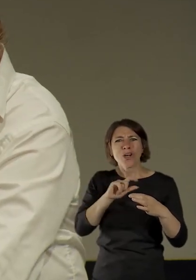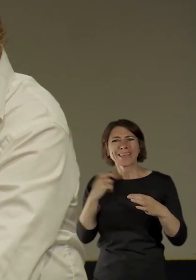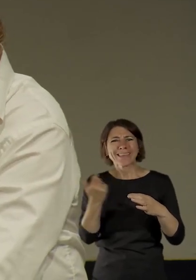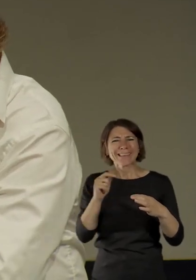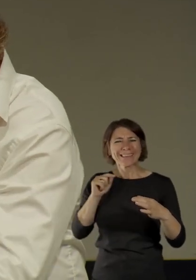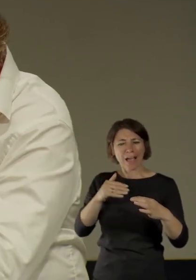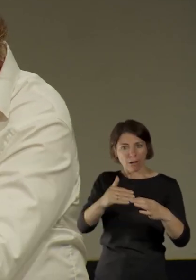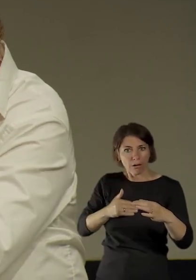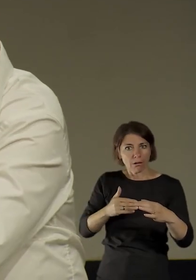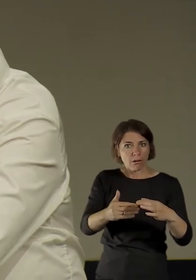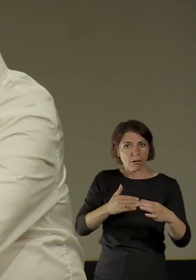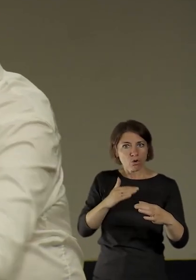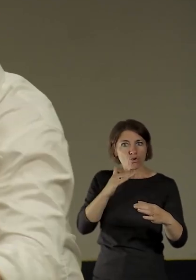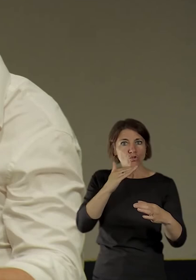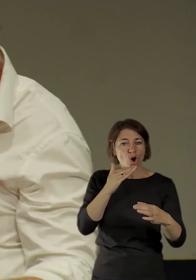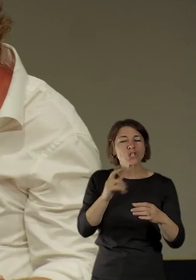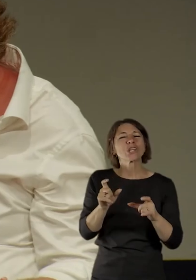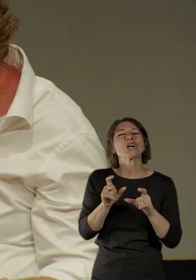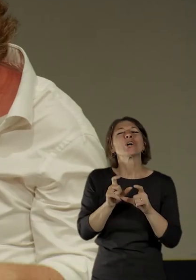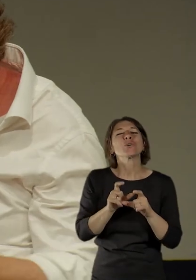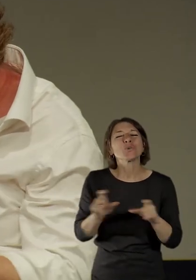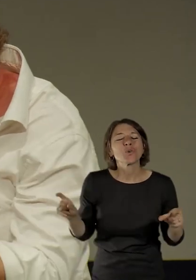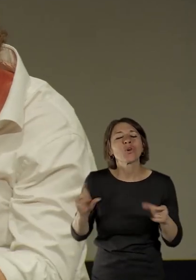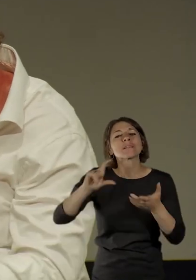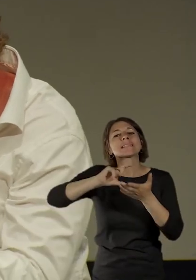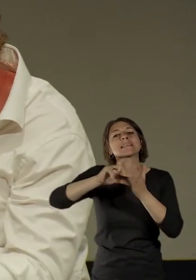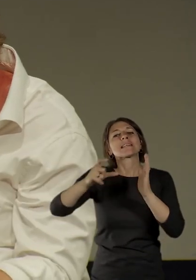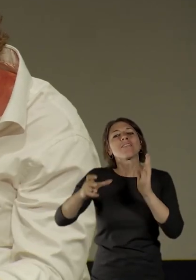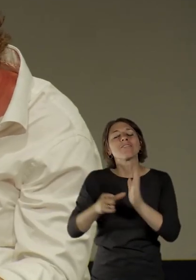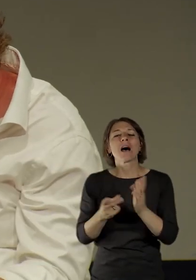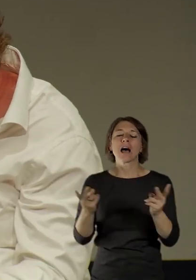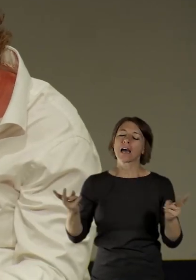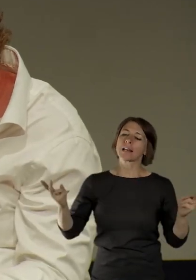Protože je to ten amfiteátr. Ta věc má nějaký objektivní důvod.